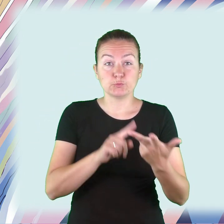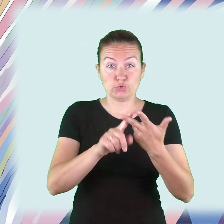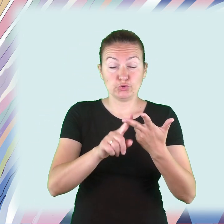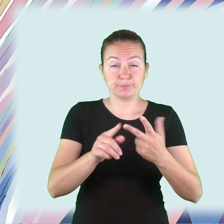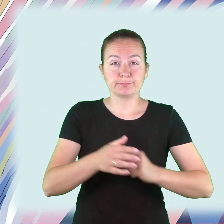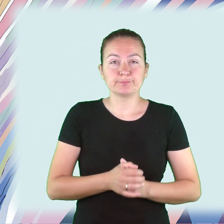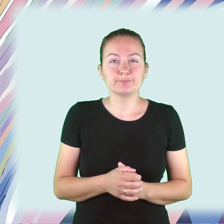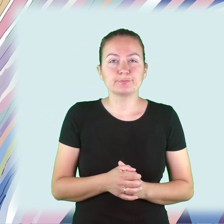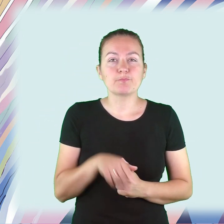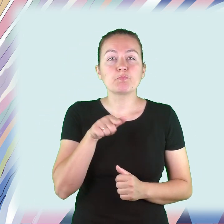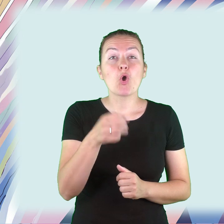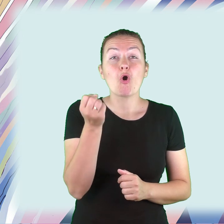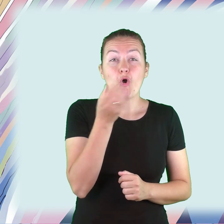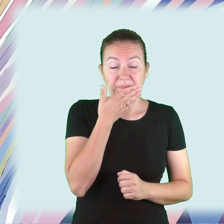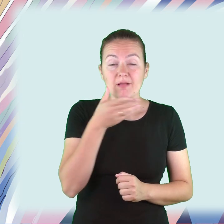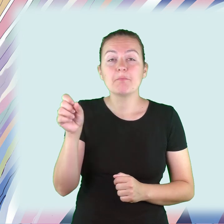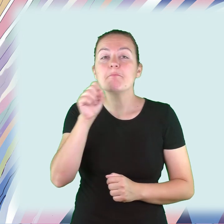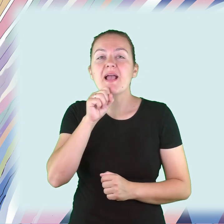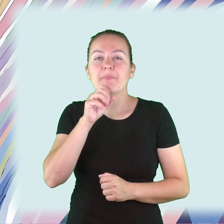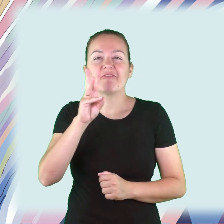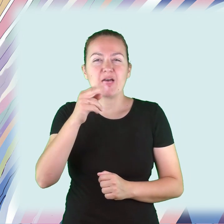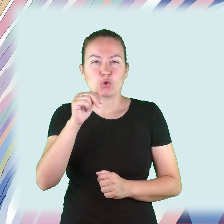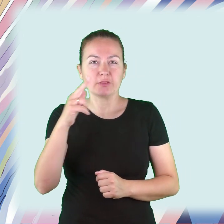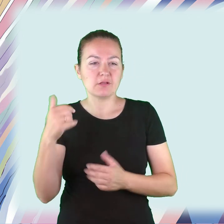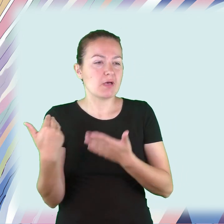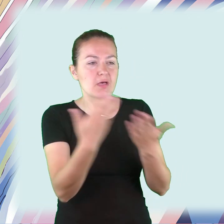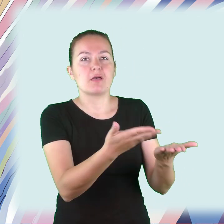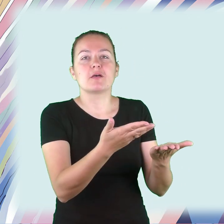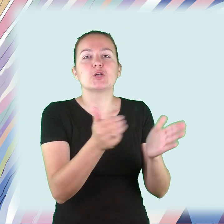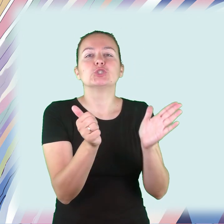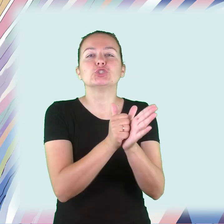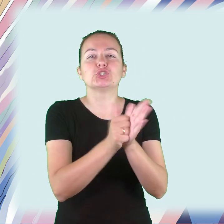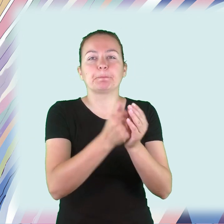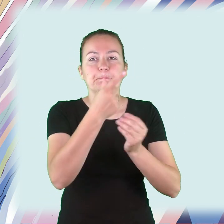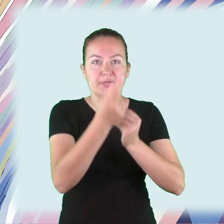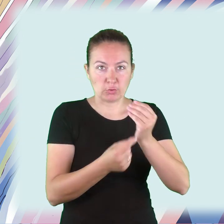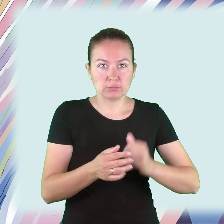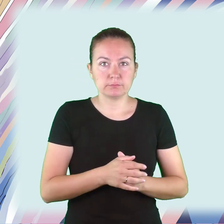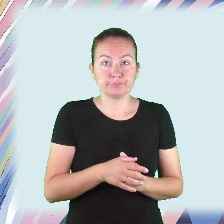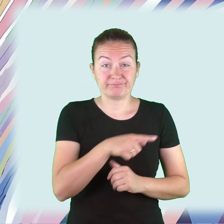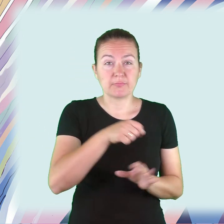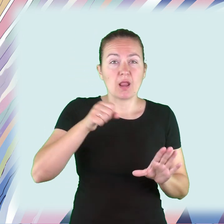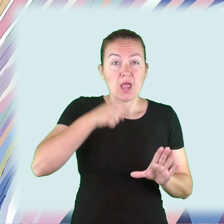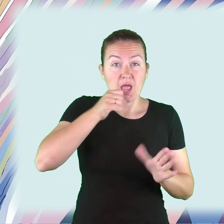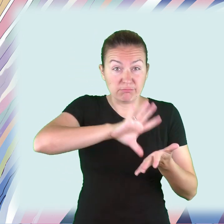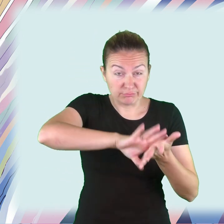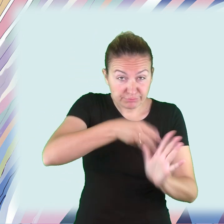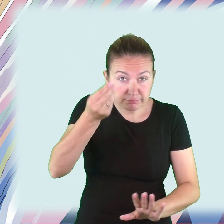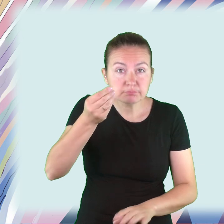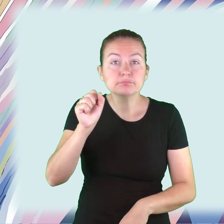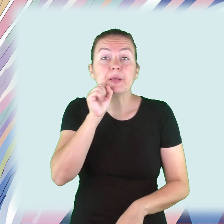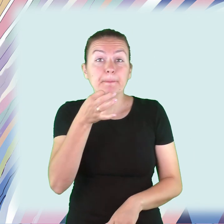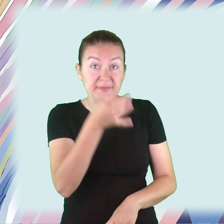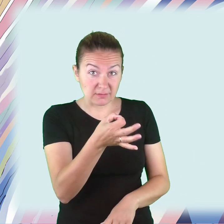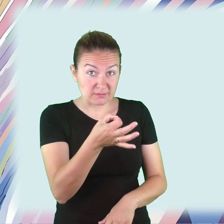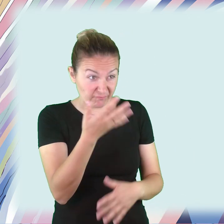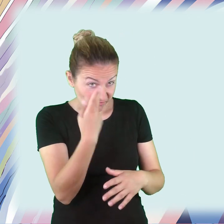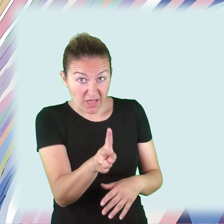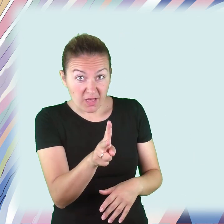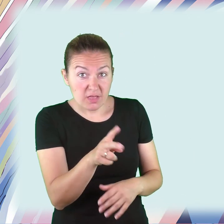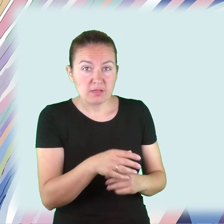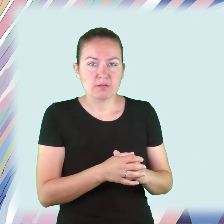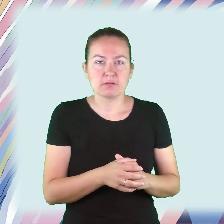3. Babcia dała Weronice na obiad 16 pierogów. Gdy Weronika zjadła, babcia spytała, czy Weronika zje jeszcze.